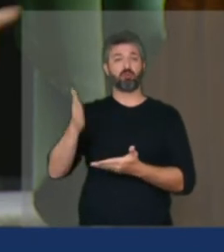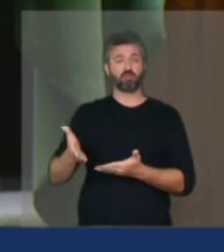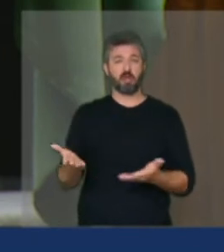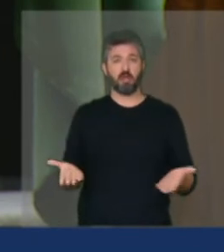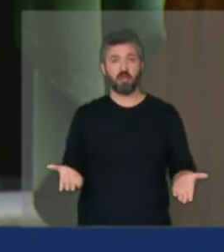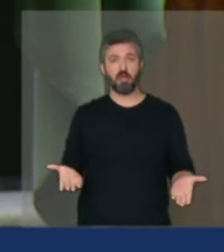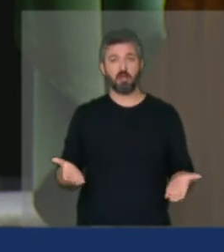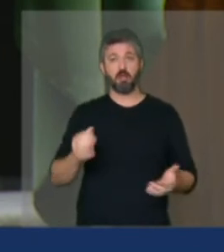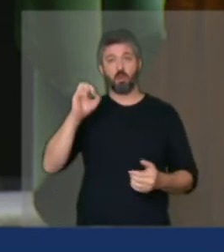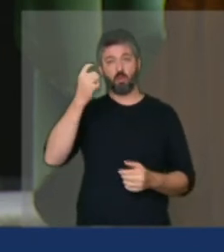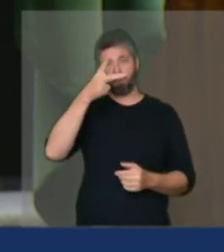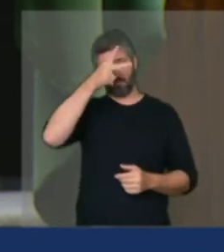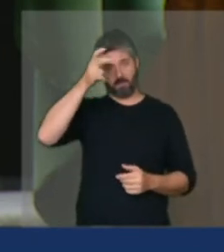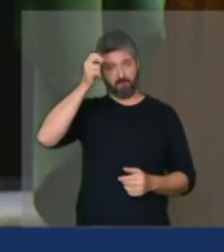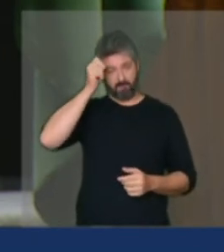INFELIZMENTE NOS DEIXOU